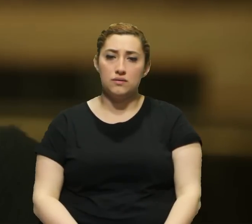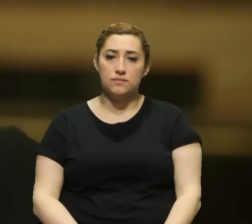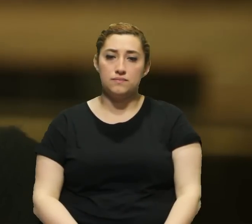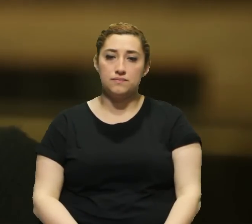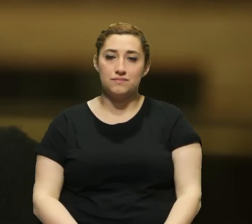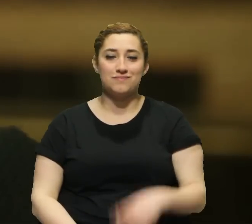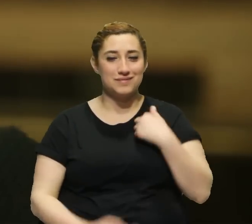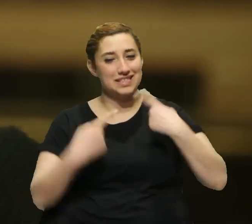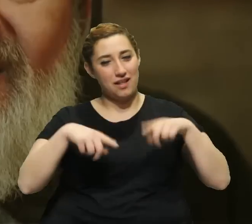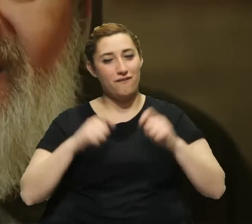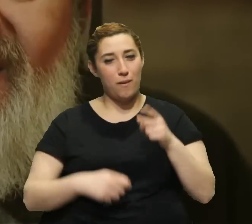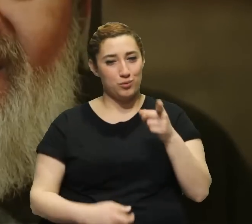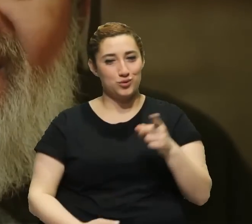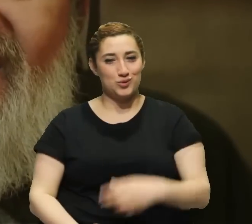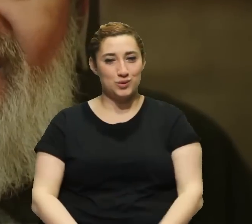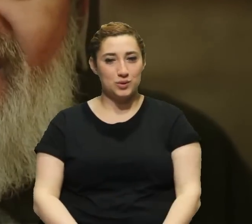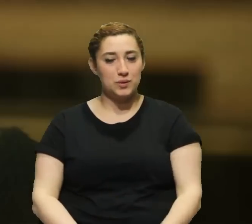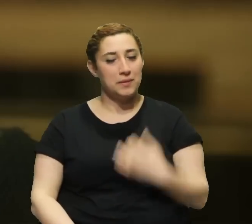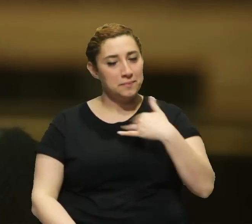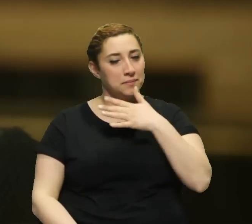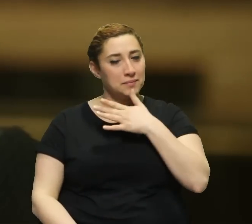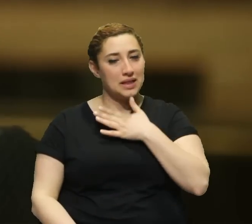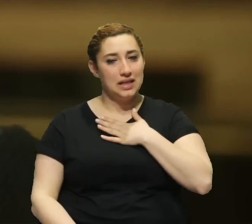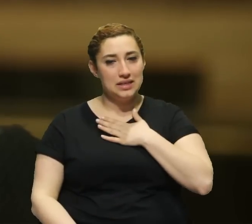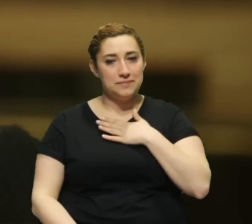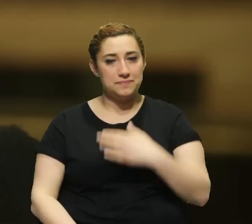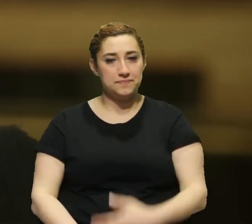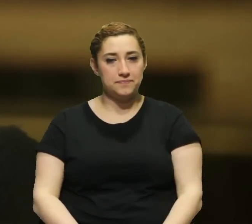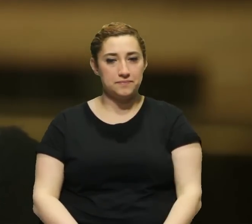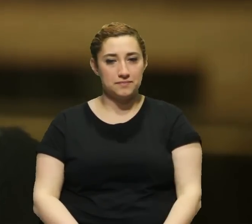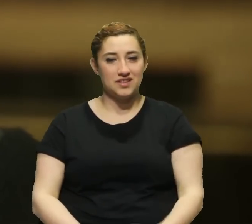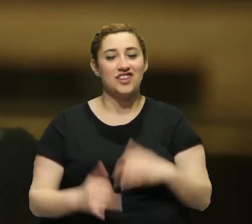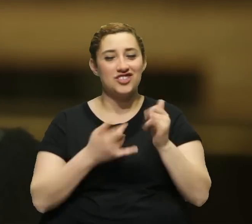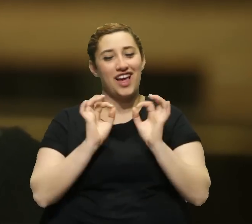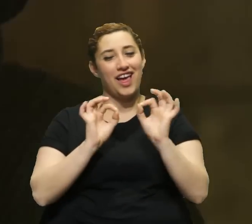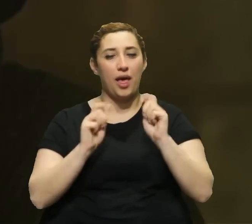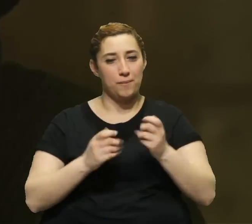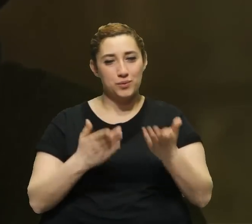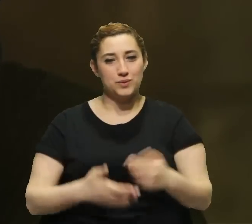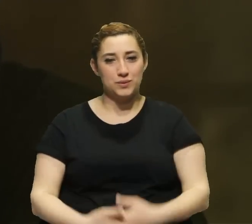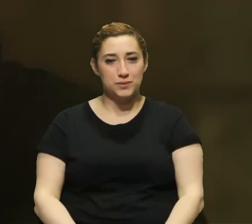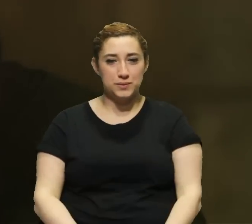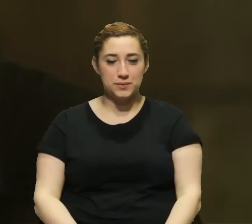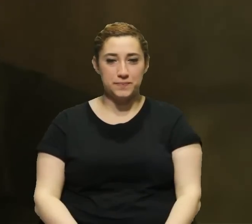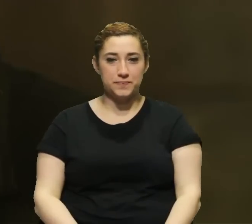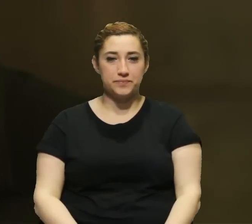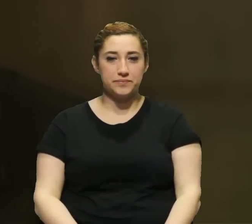Bizi sınarsınız biliriz. Latife ile sınarsınız.